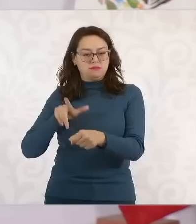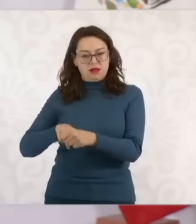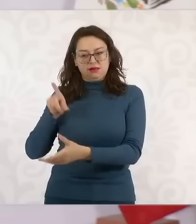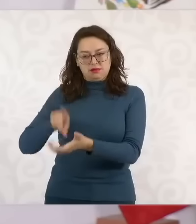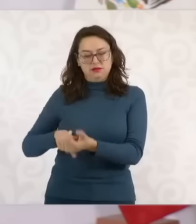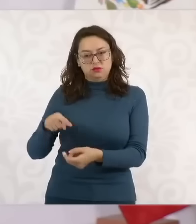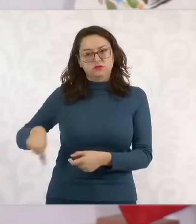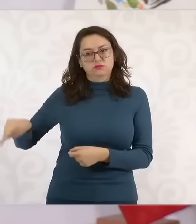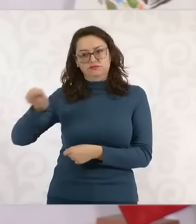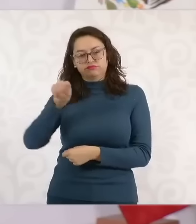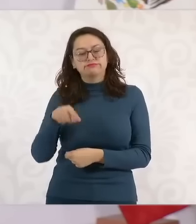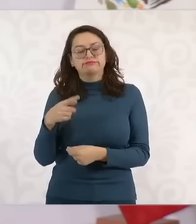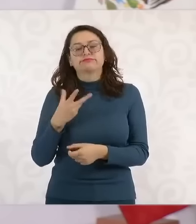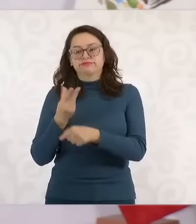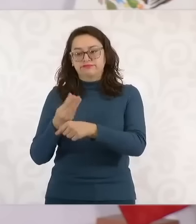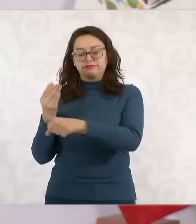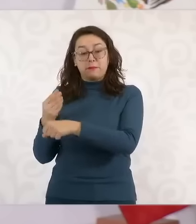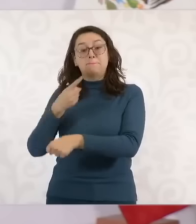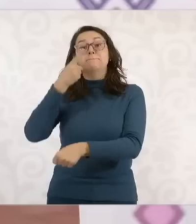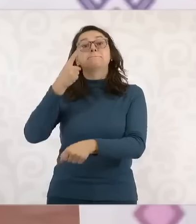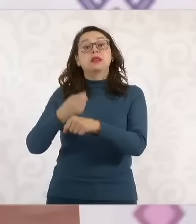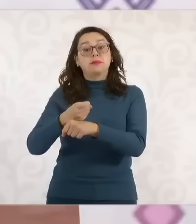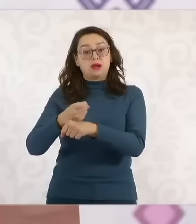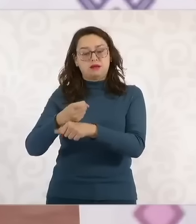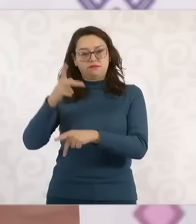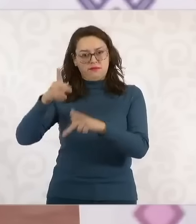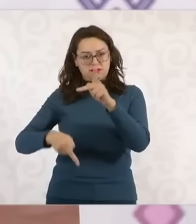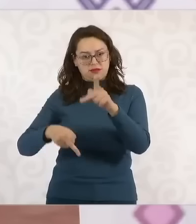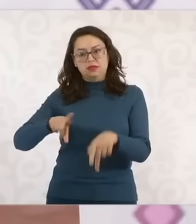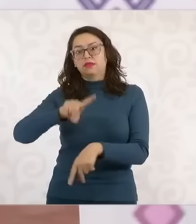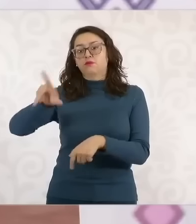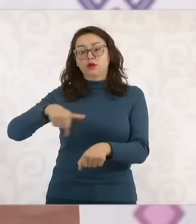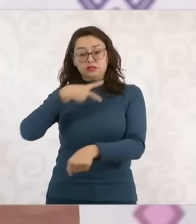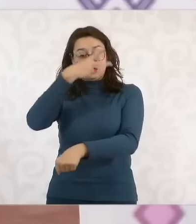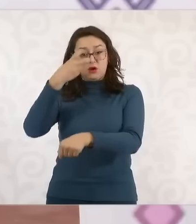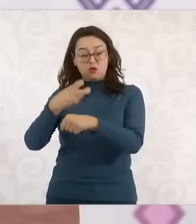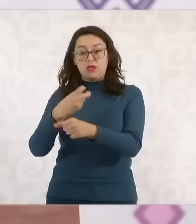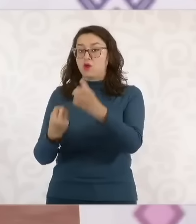siguiente fase estaremos instalando una planta procesadora nueva completa y posteriormente